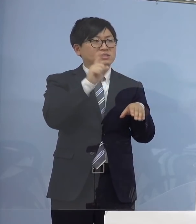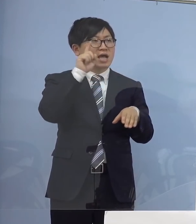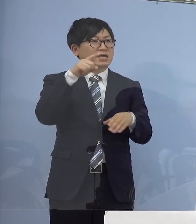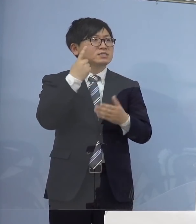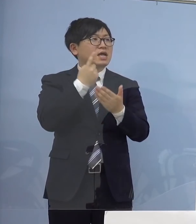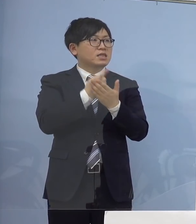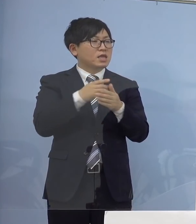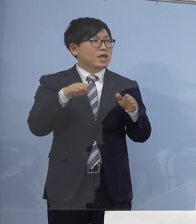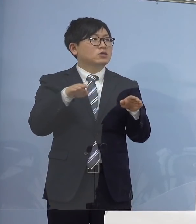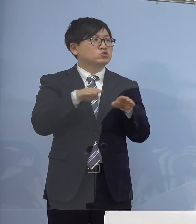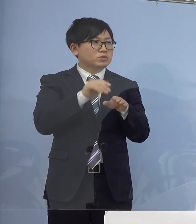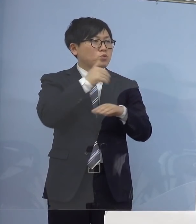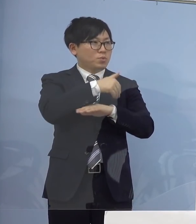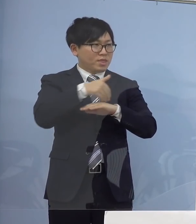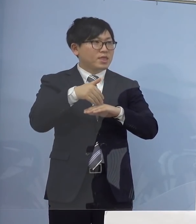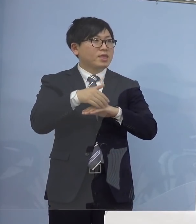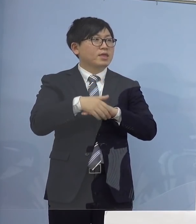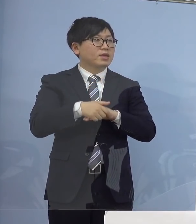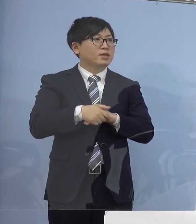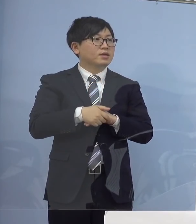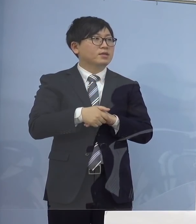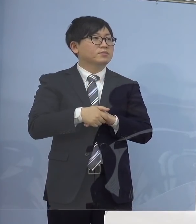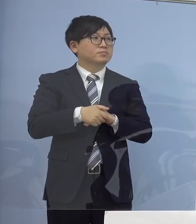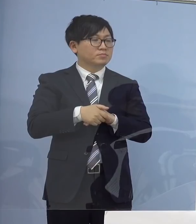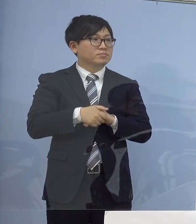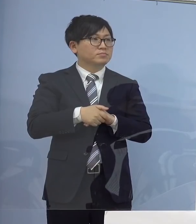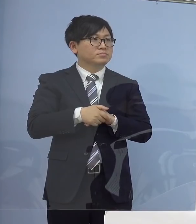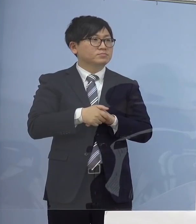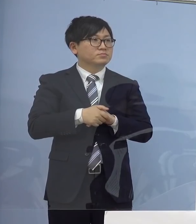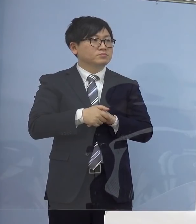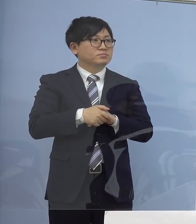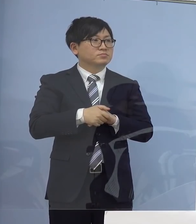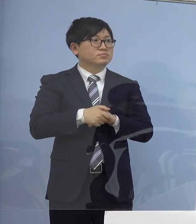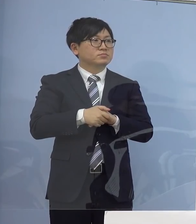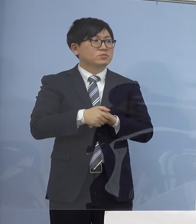まだ調査中ということです （朝日新聞社） 見込みとしては火曜日から再開出来るのではないかと